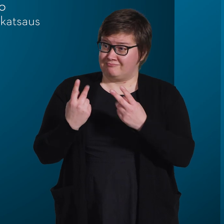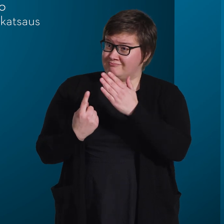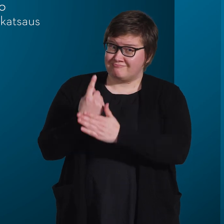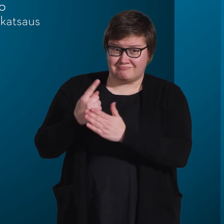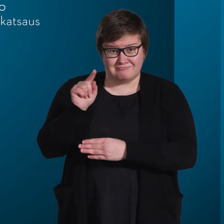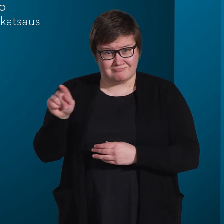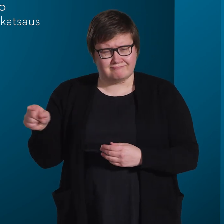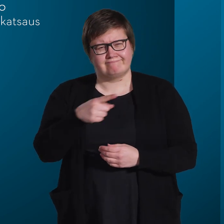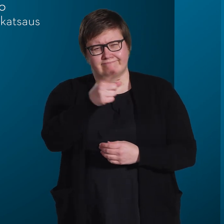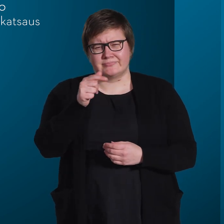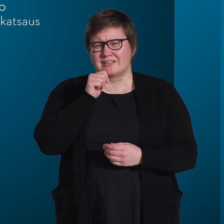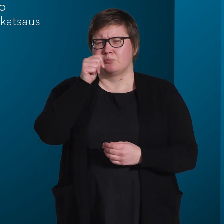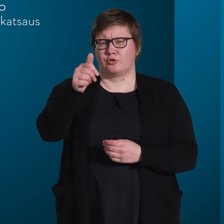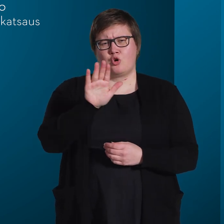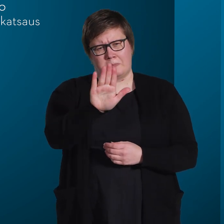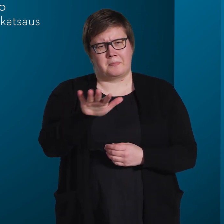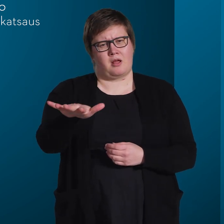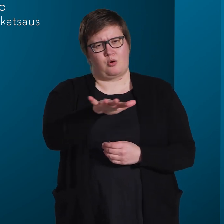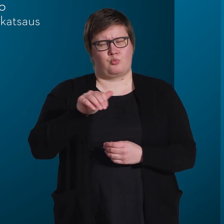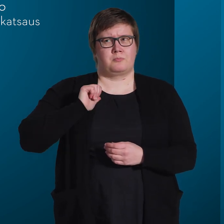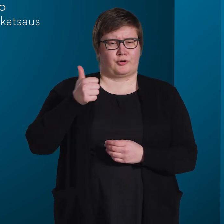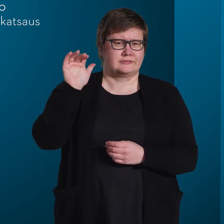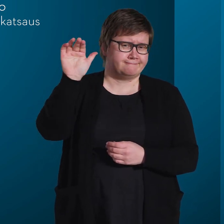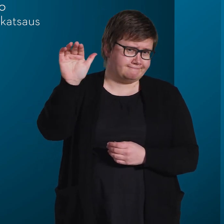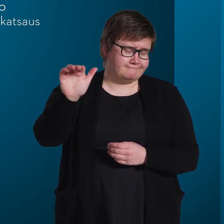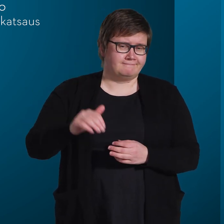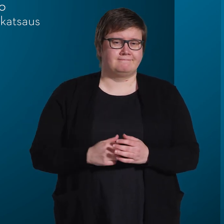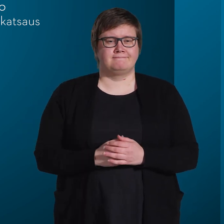että tapahtuneesta ilmoitetaan paikalliselle poliisille.